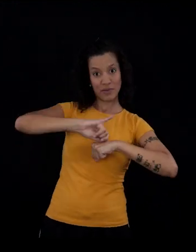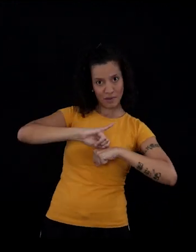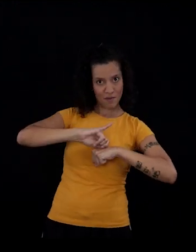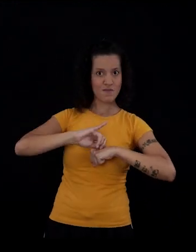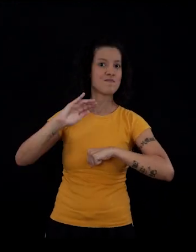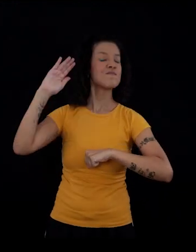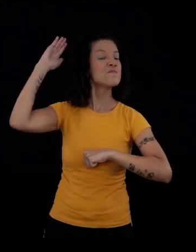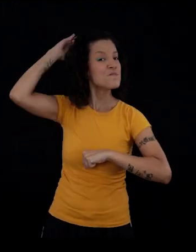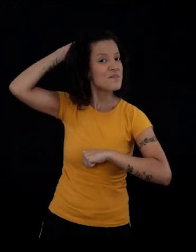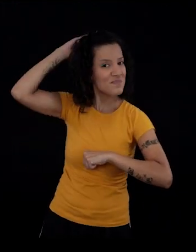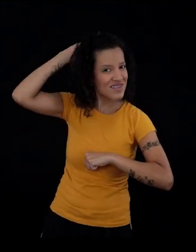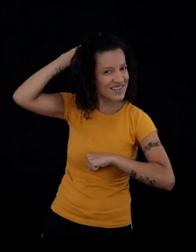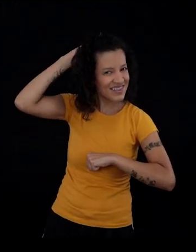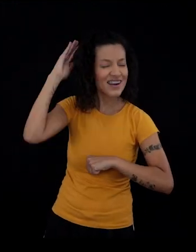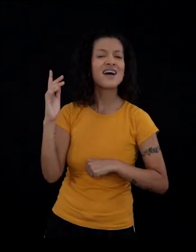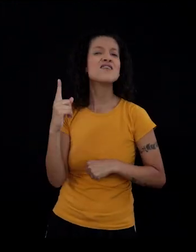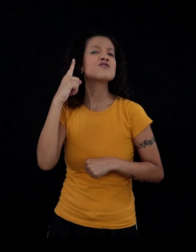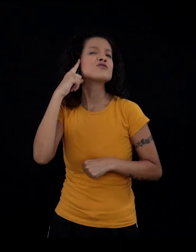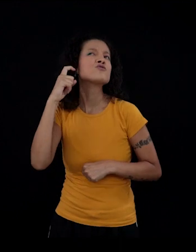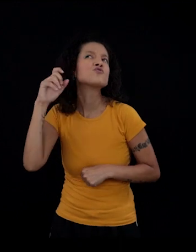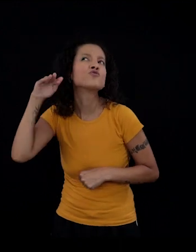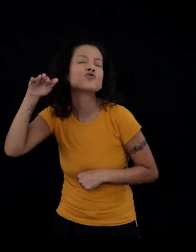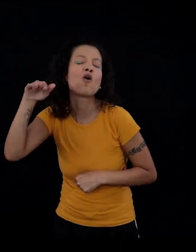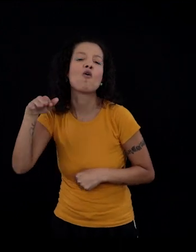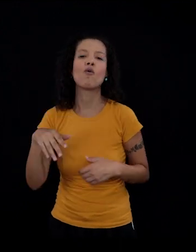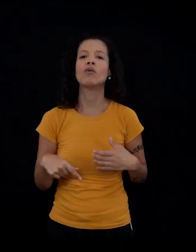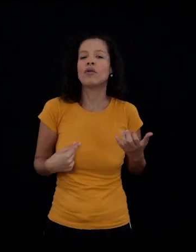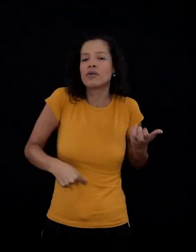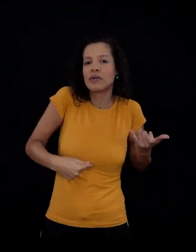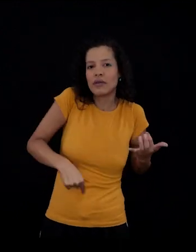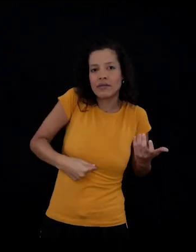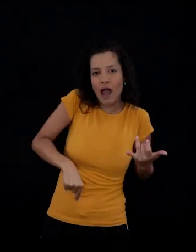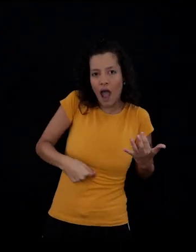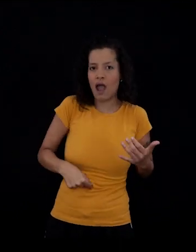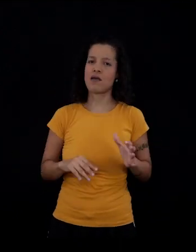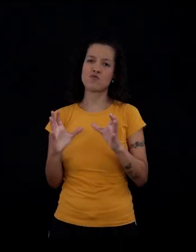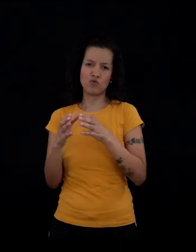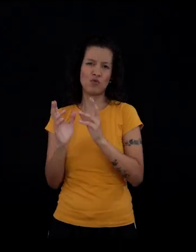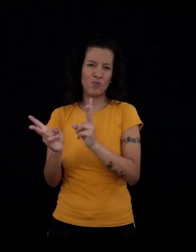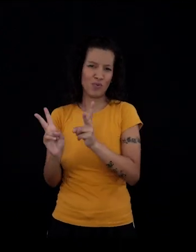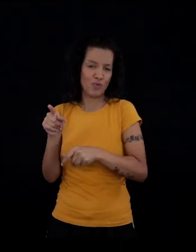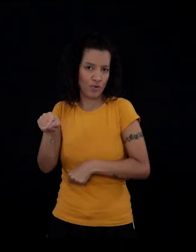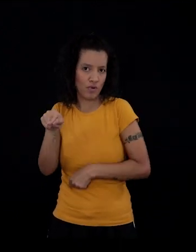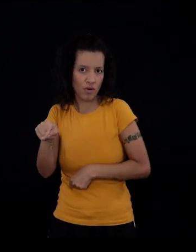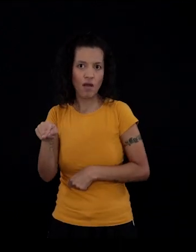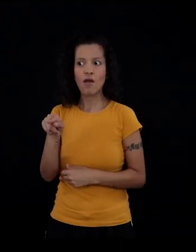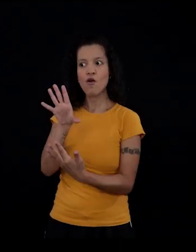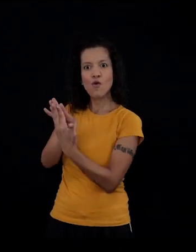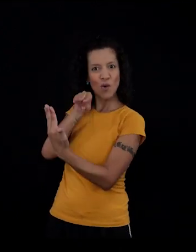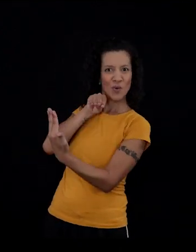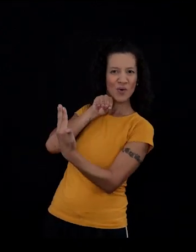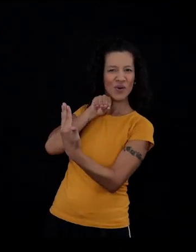que tem mais ou menos essa sonoridade da guitarra do chorus, dos The Smiths, aquelas coisas.